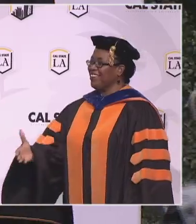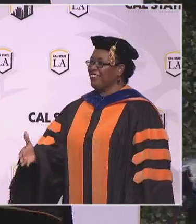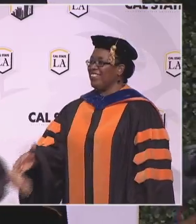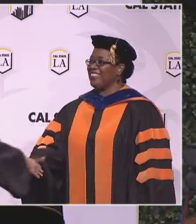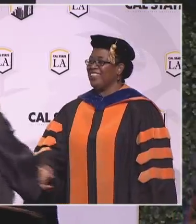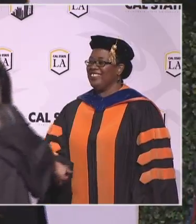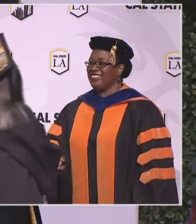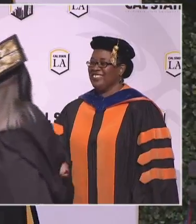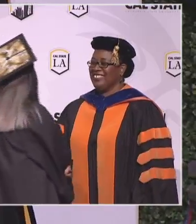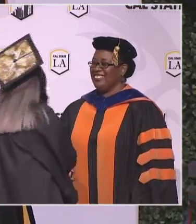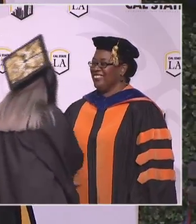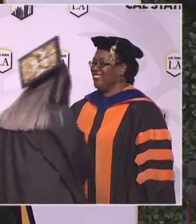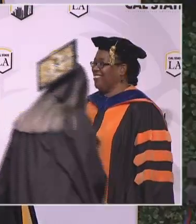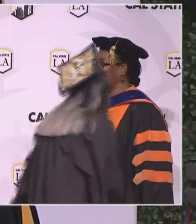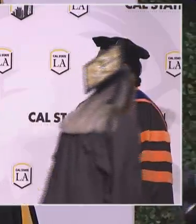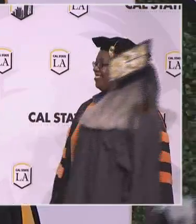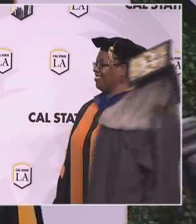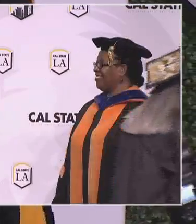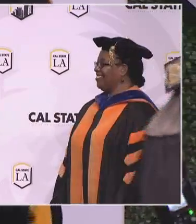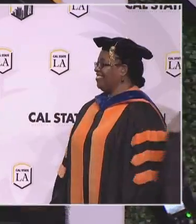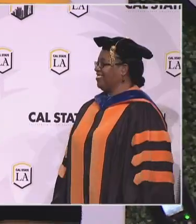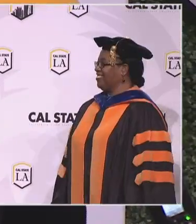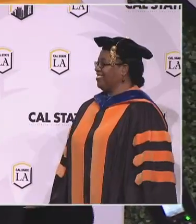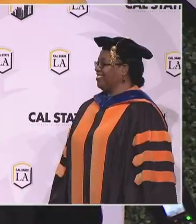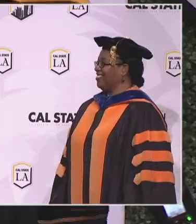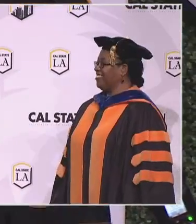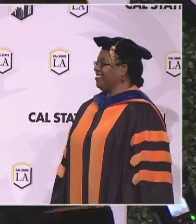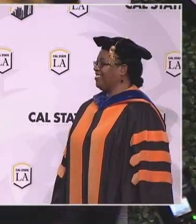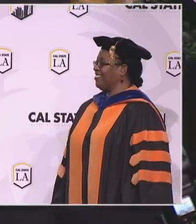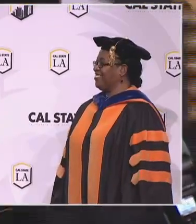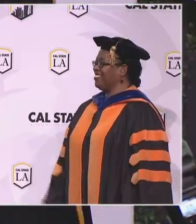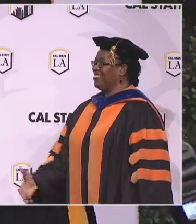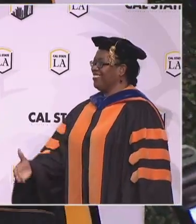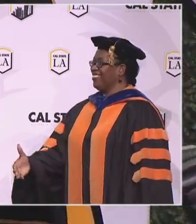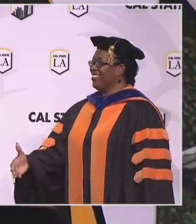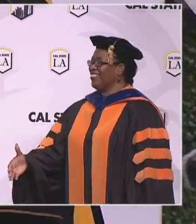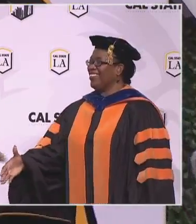BACHELOR OF ARTS GEOGRAPHY [READING NAMES]